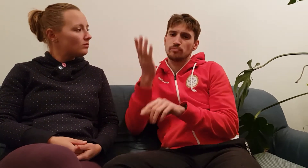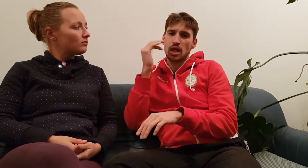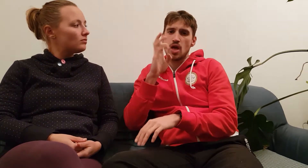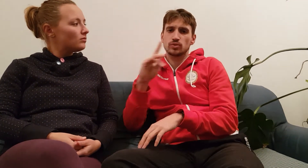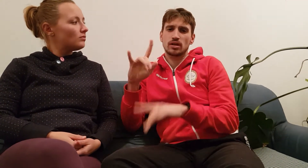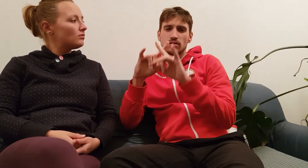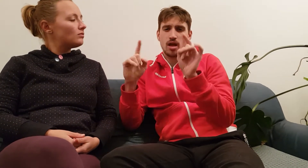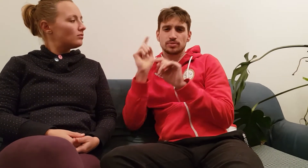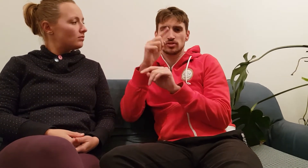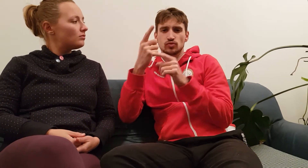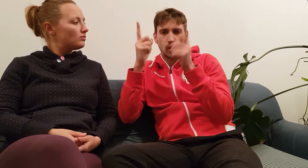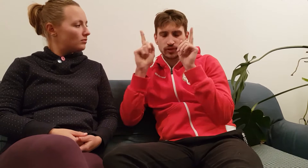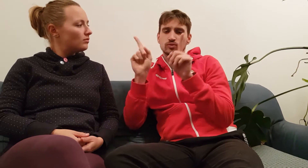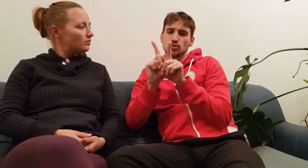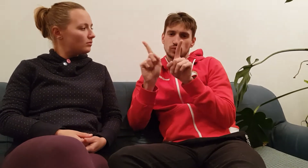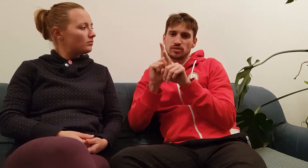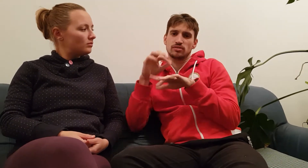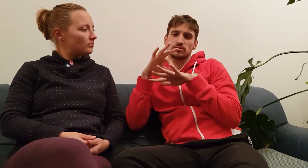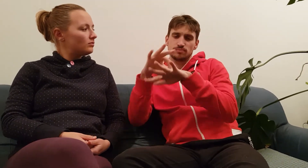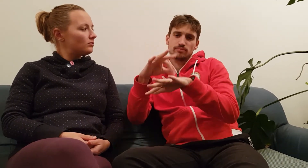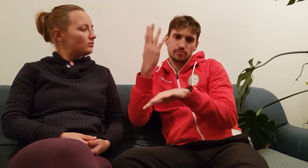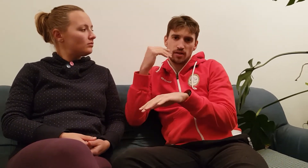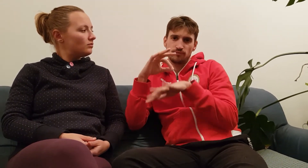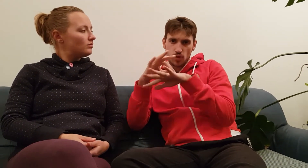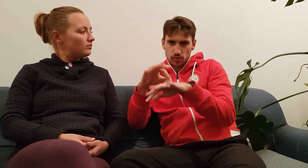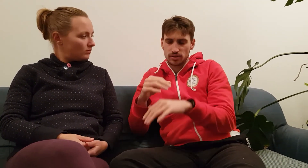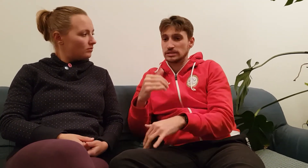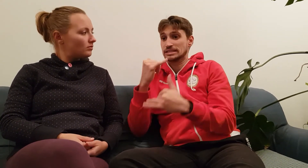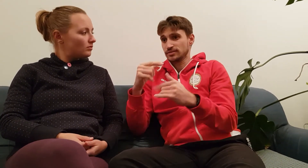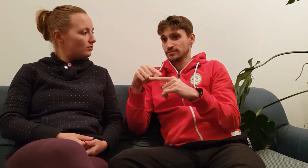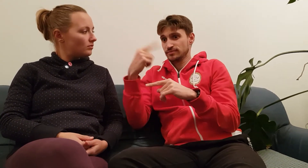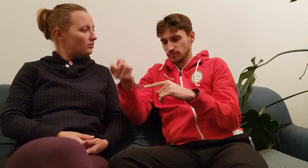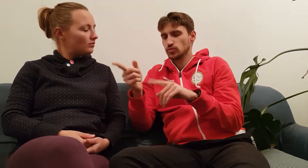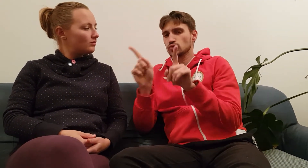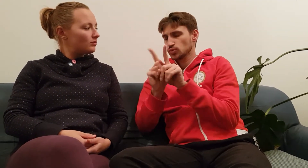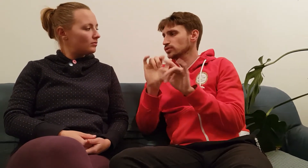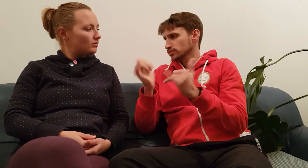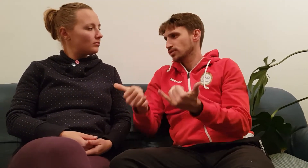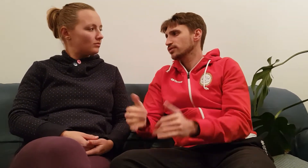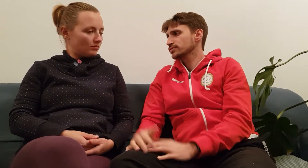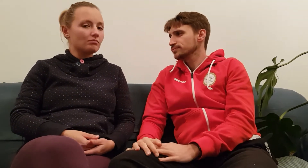Kot lansko leto v letu 2017 na Slovaškem, je bil zraven vodja. Zdaj, ko bo naslednjo leto, je tudi zraven vodja.